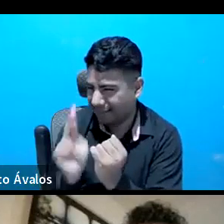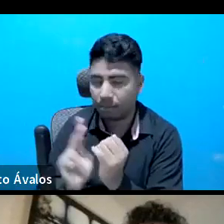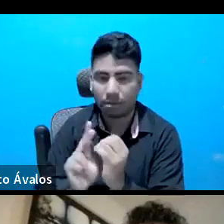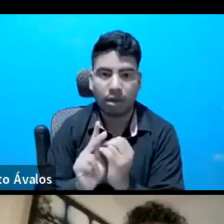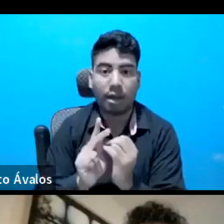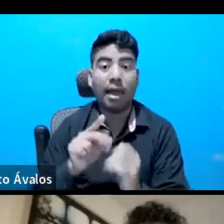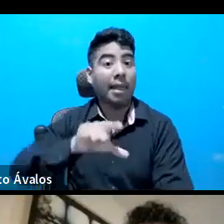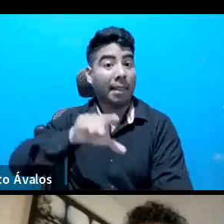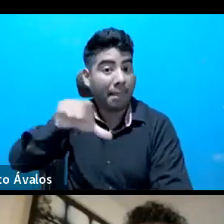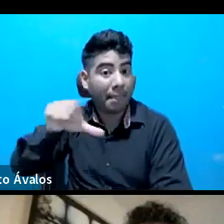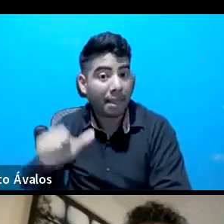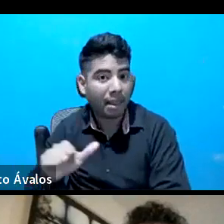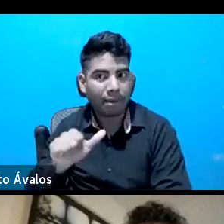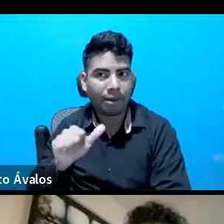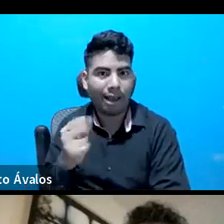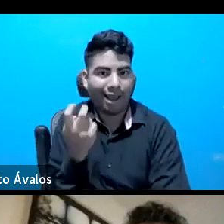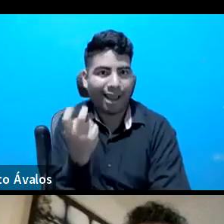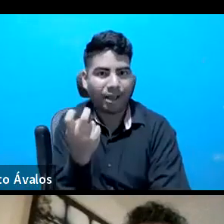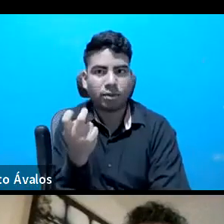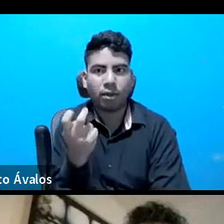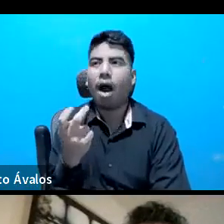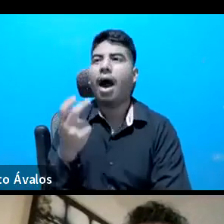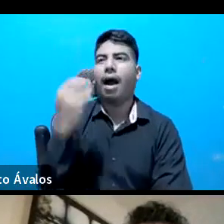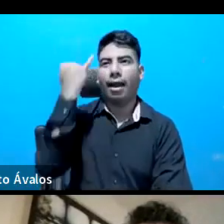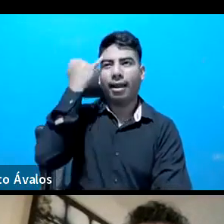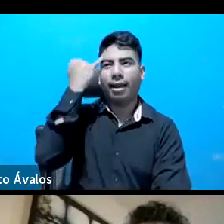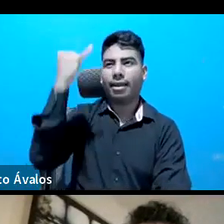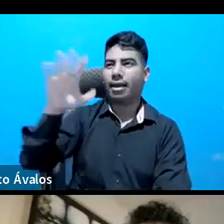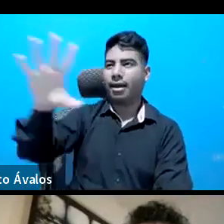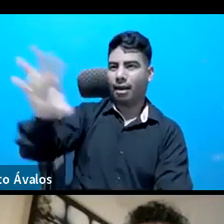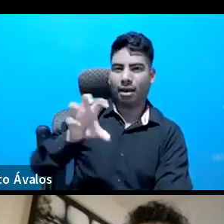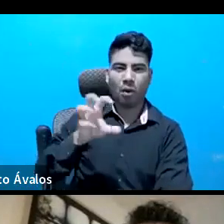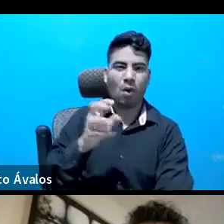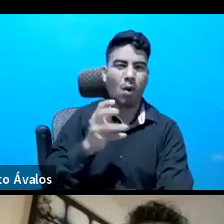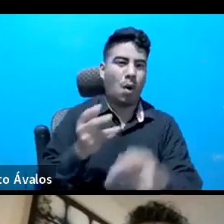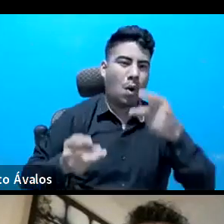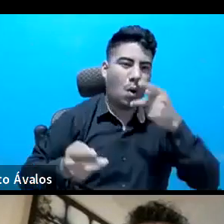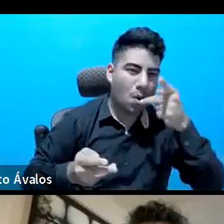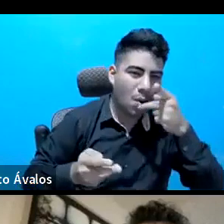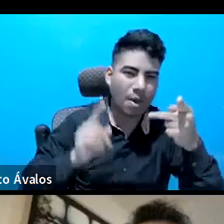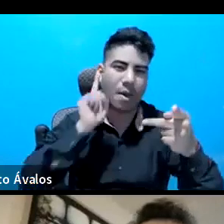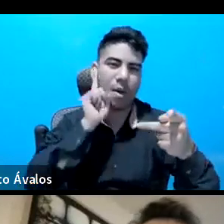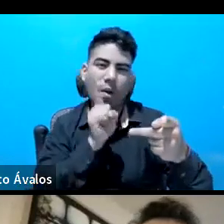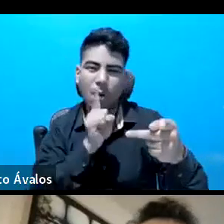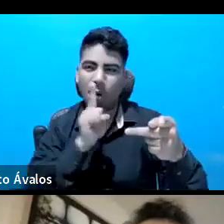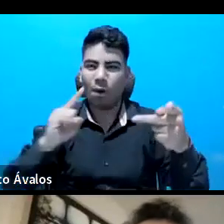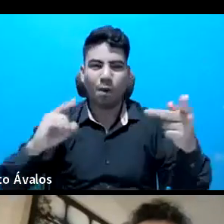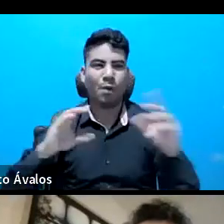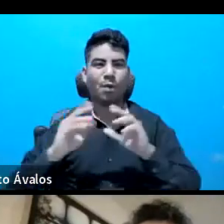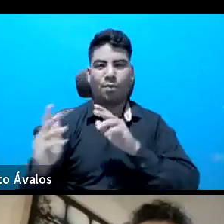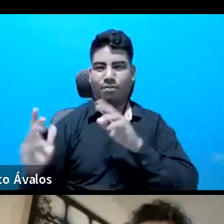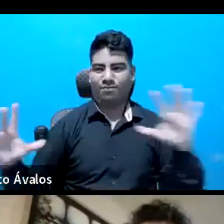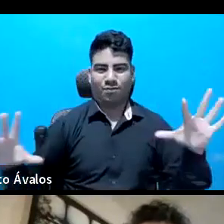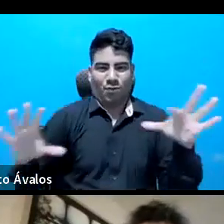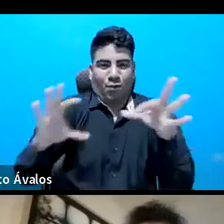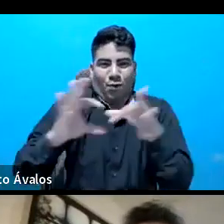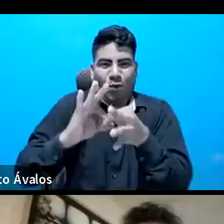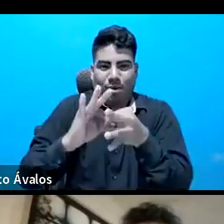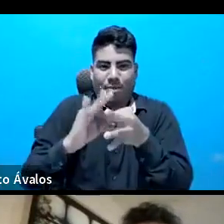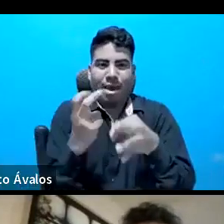retoma esta idea para enseñar , para hacer como para hacer como este puente entre las entre las personas oyentes y sordas, y se crea y